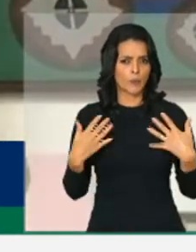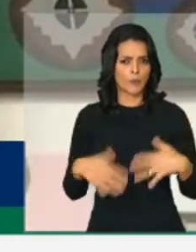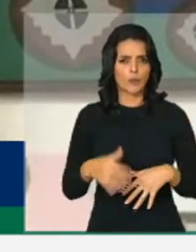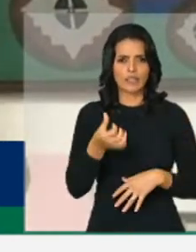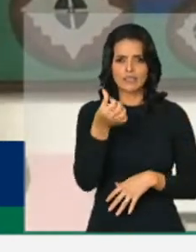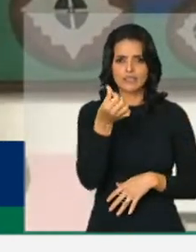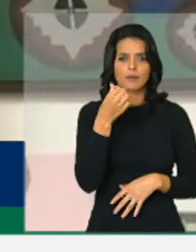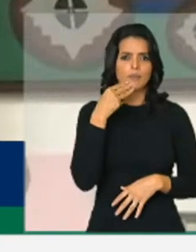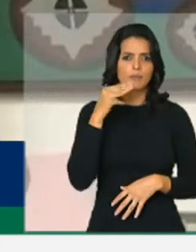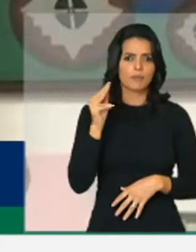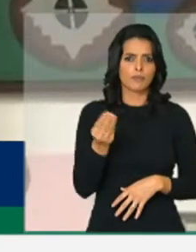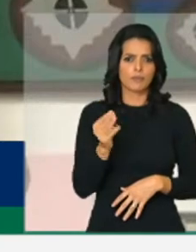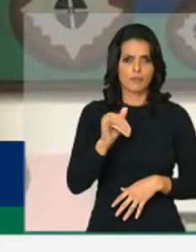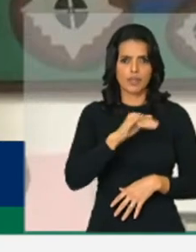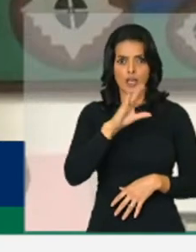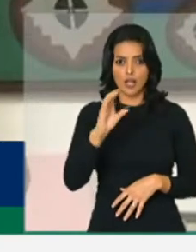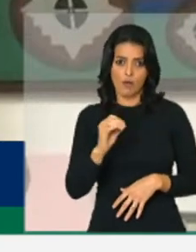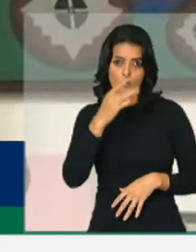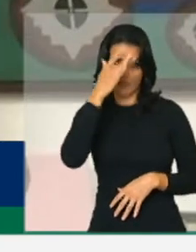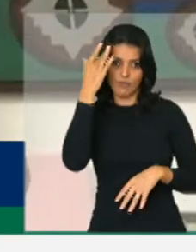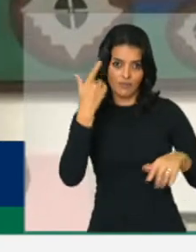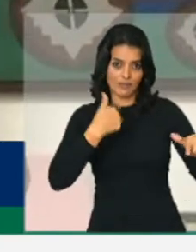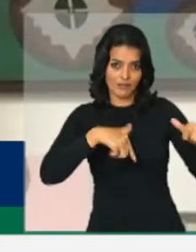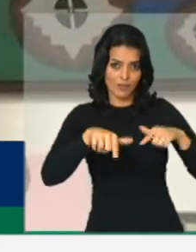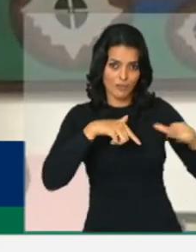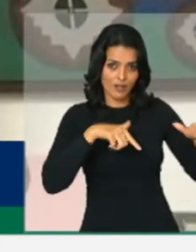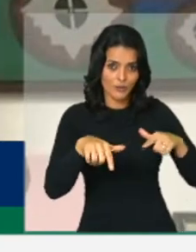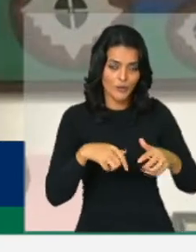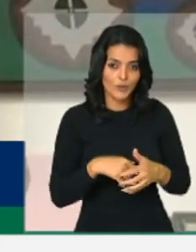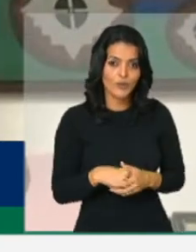EM VÁRIAS MODALIDADES, EM VÁRIOS AUXÍLIOS QUE NÓS CONSIDERAMOS ESSENCIAIS PARA